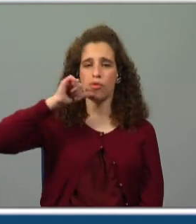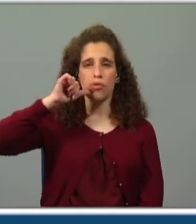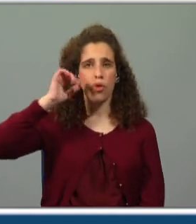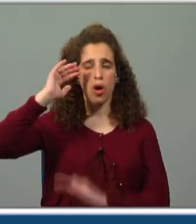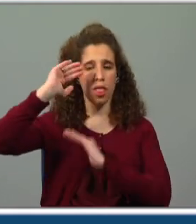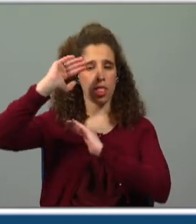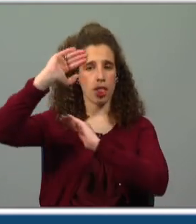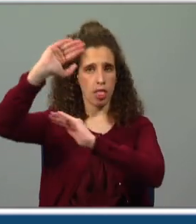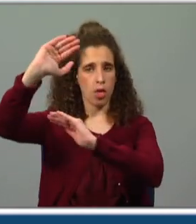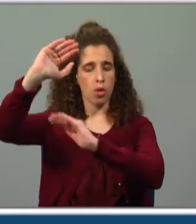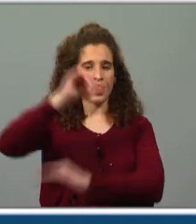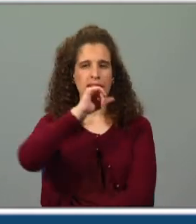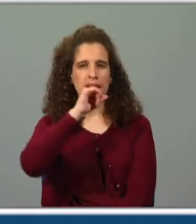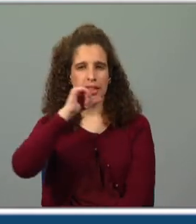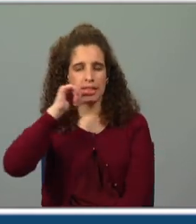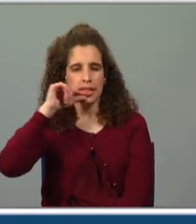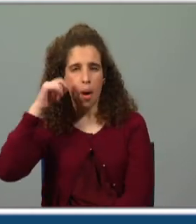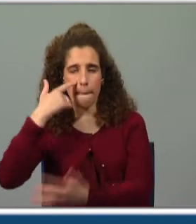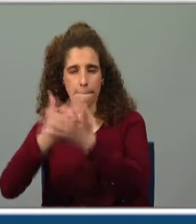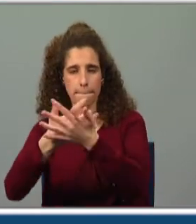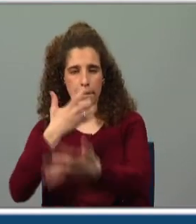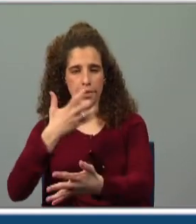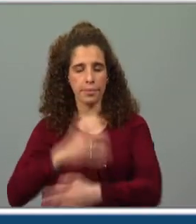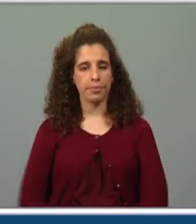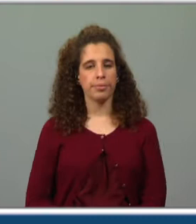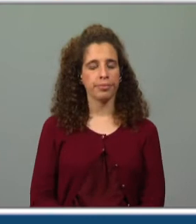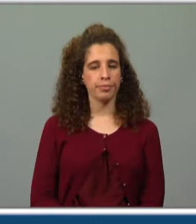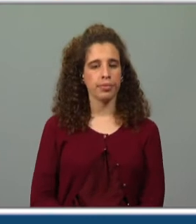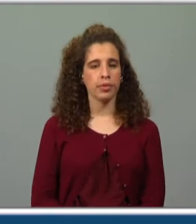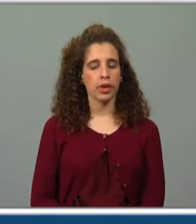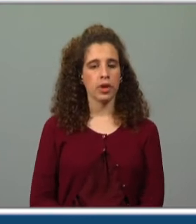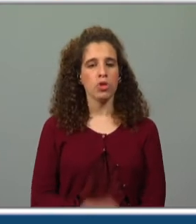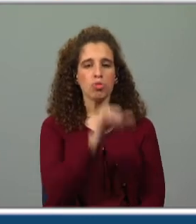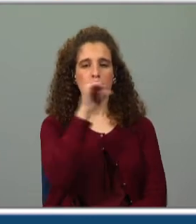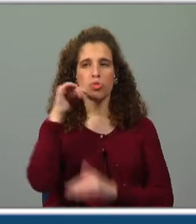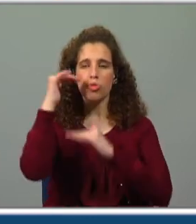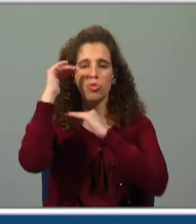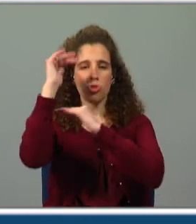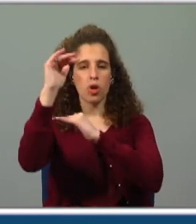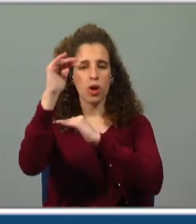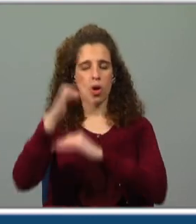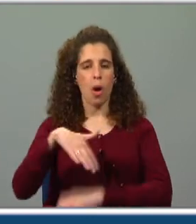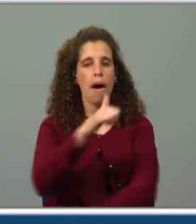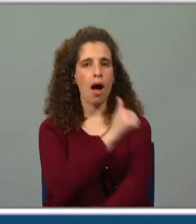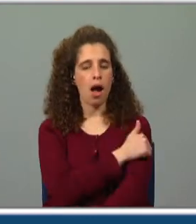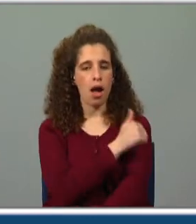eu quero a resumo Elvis uso do céu sobre o céu está um Casarão que tem 我要總結貓王對天空的使用天空之上是一座豪宅